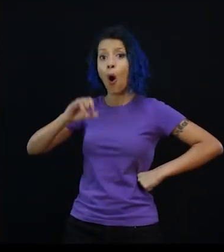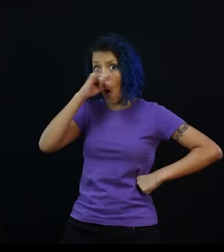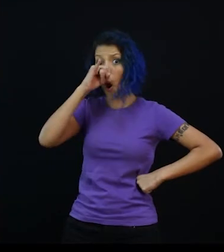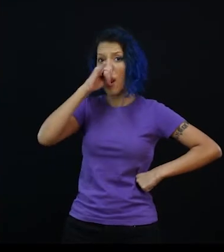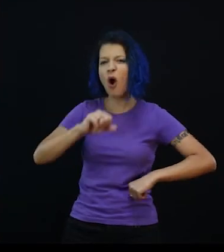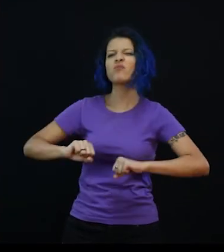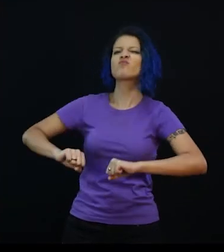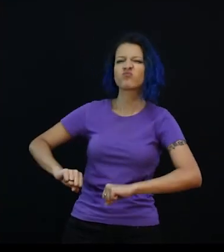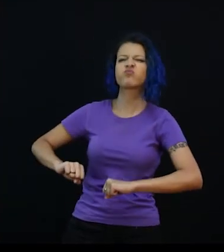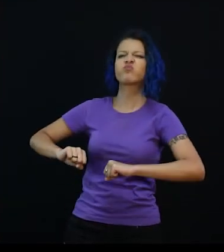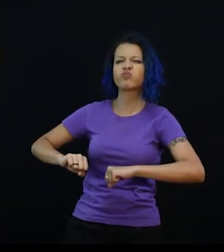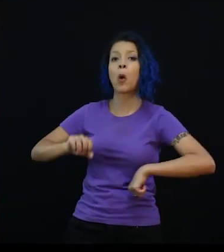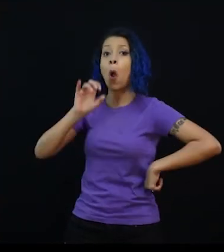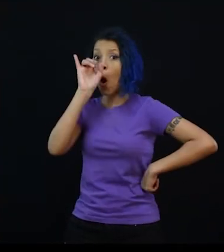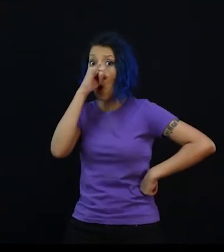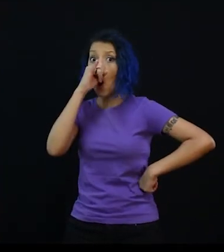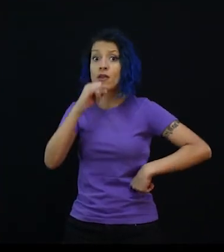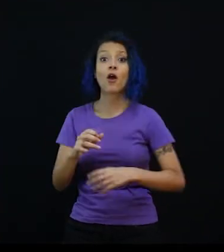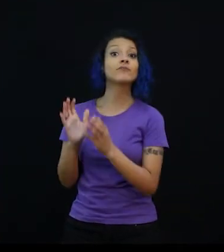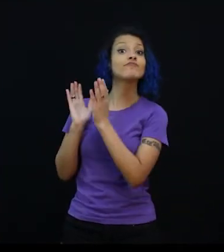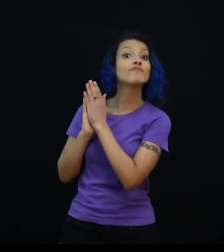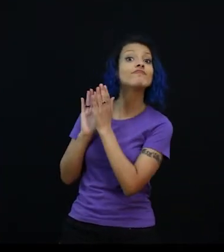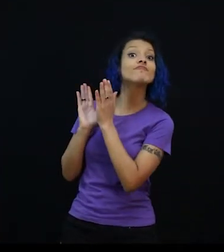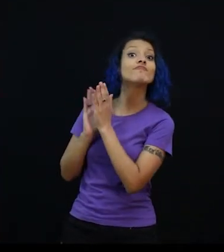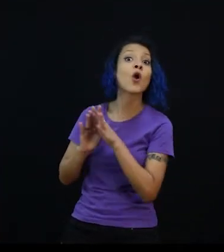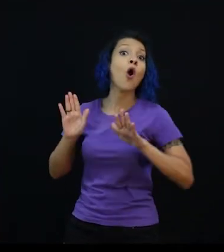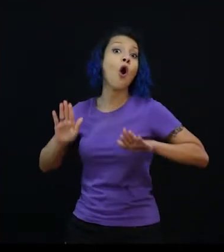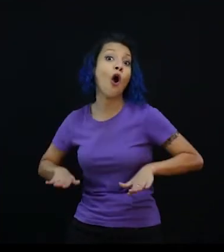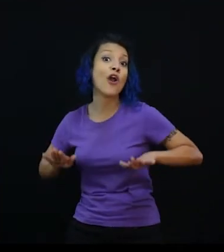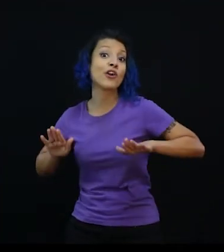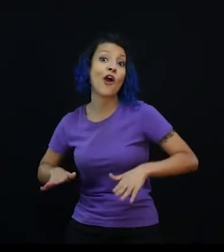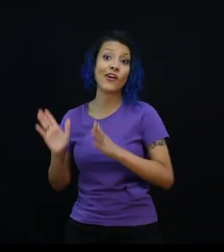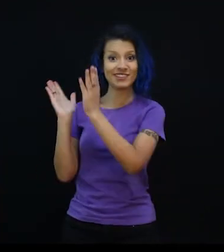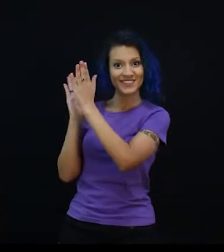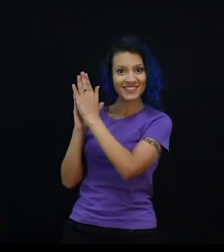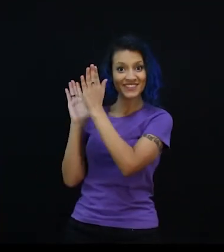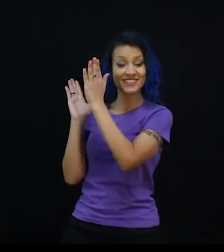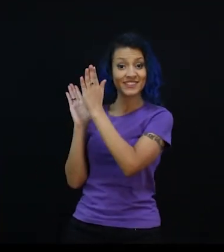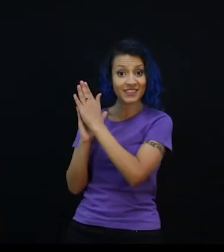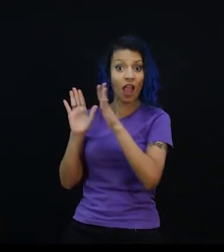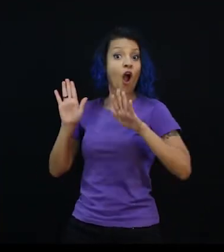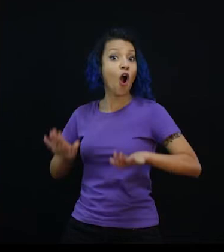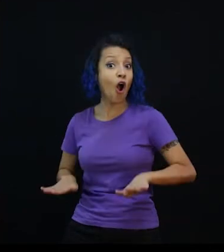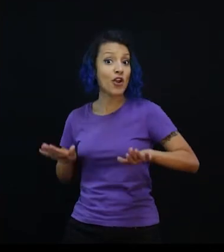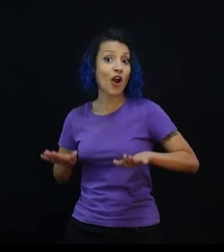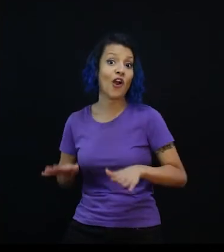Oin oin